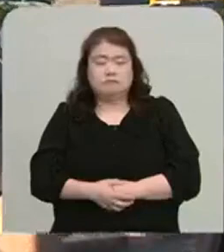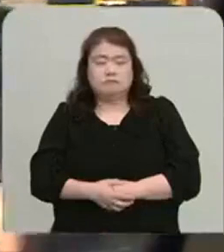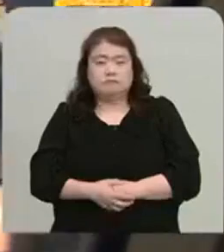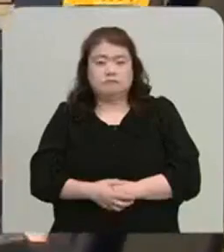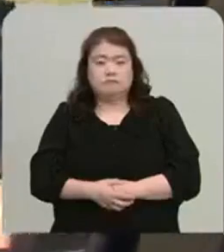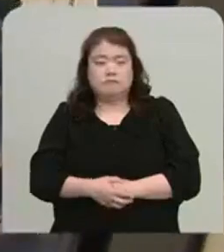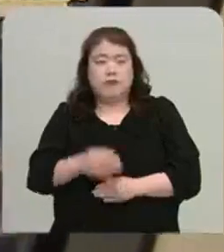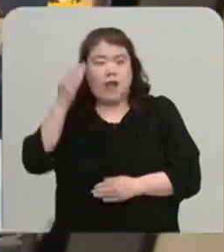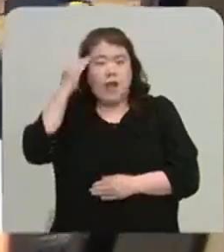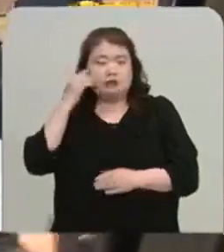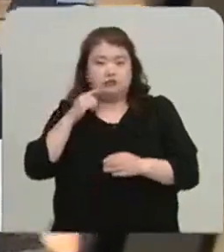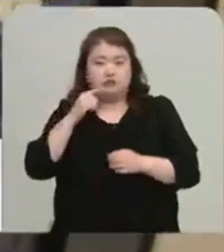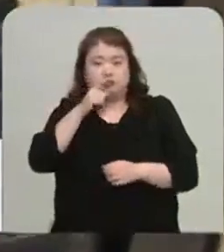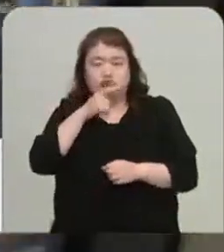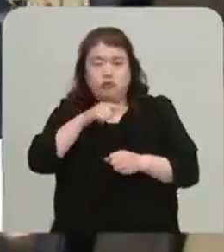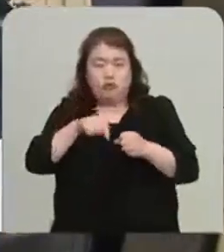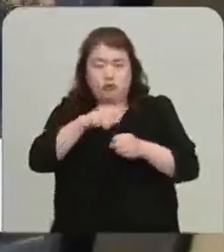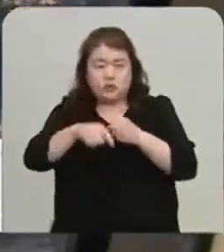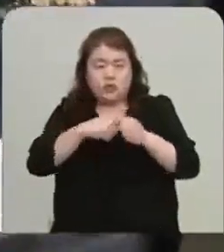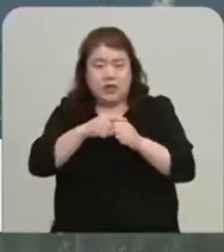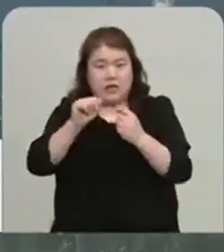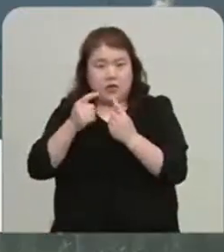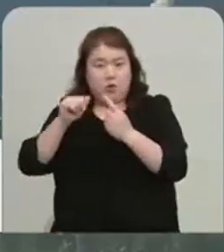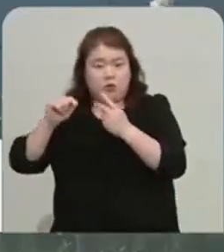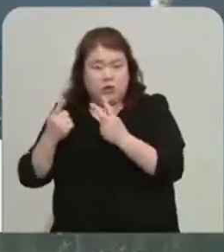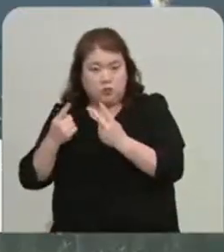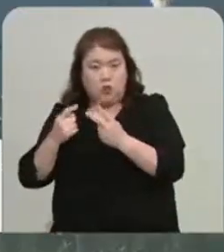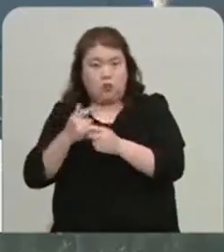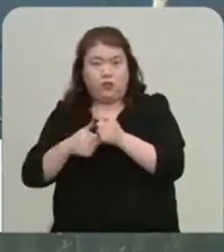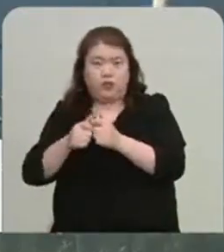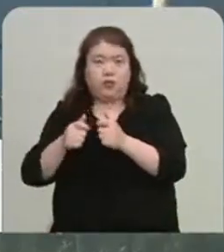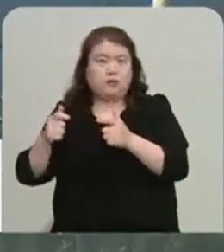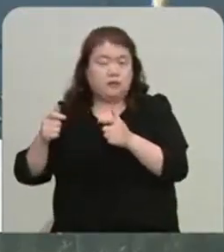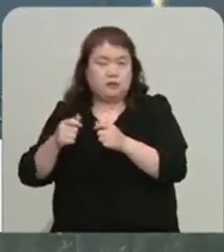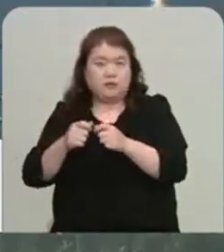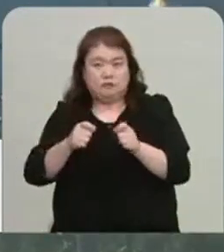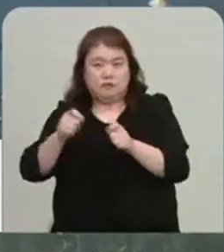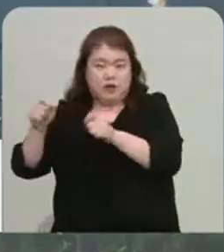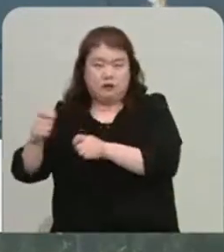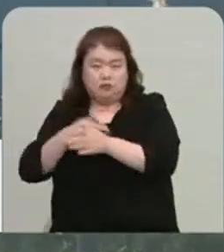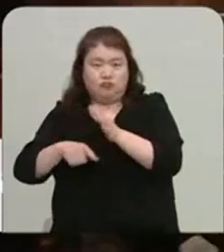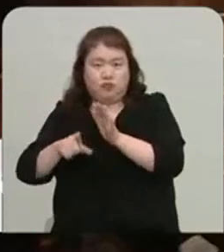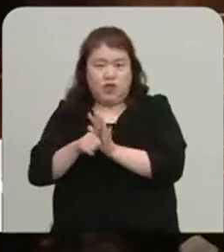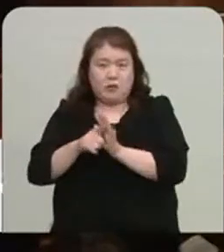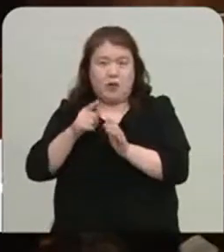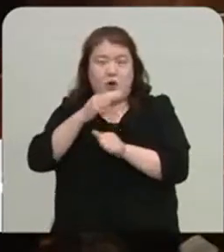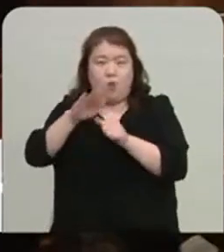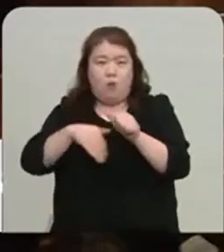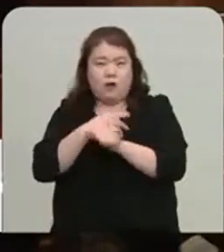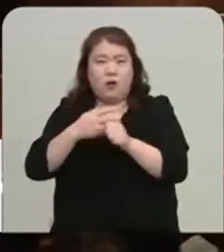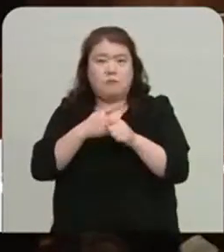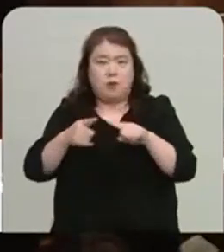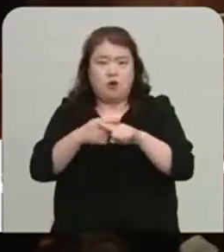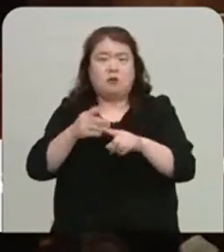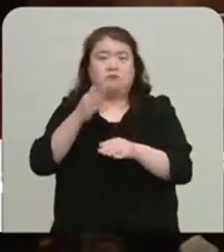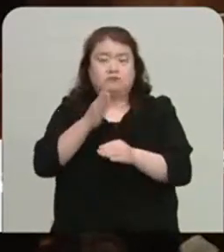한수원은 한빛원전 1 2호기 수명 연장에 필요한 '방사선 환경영향평가 '를 하고 있습니다.